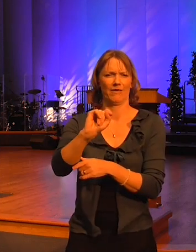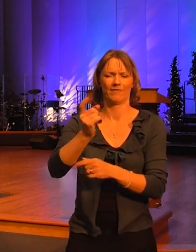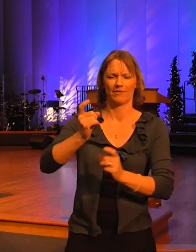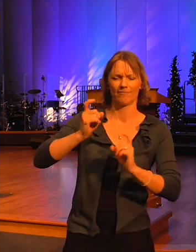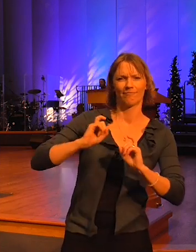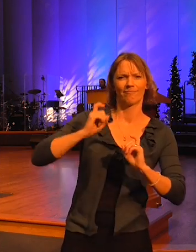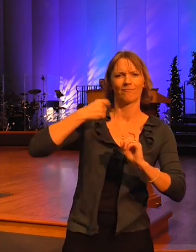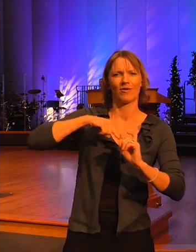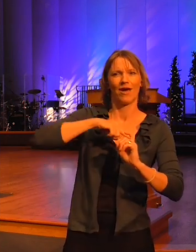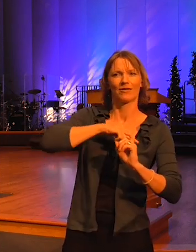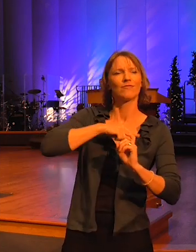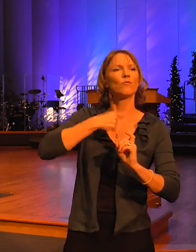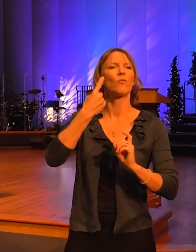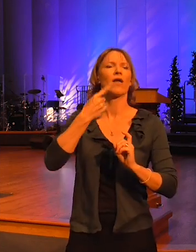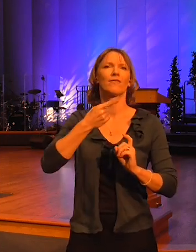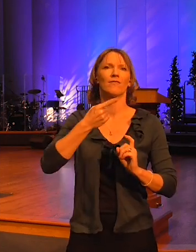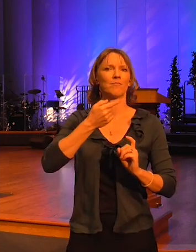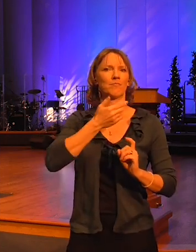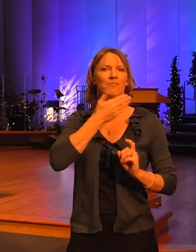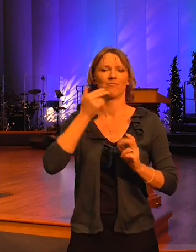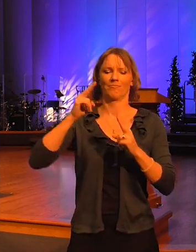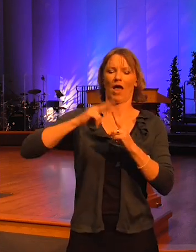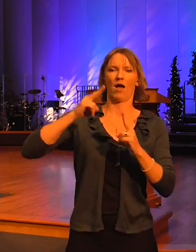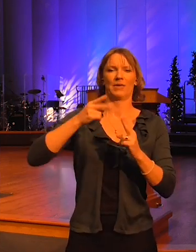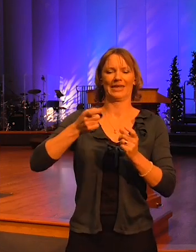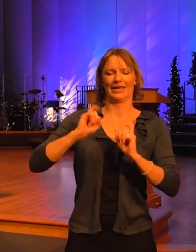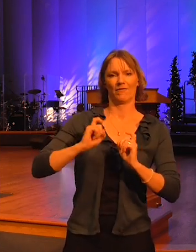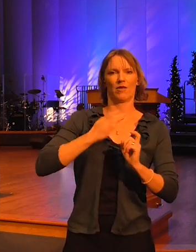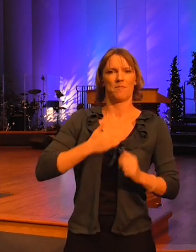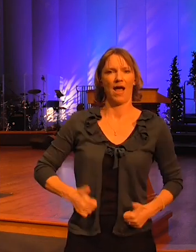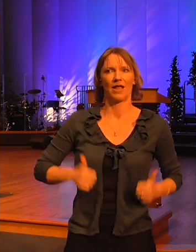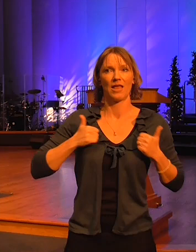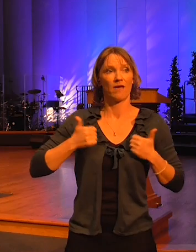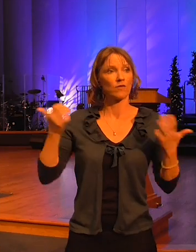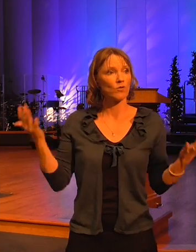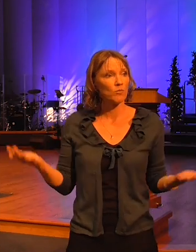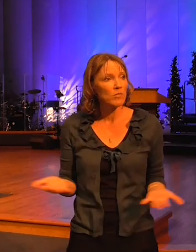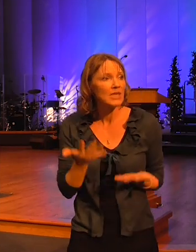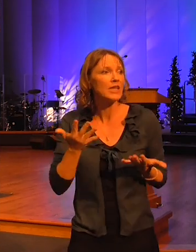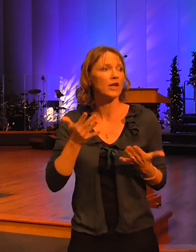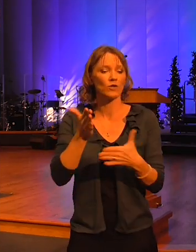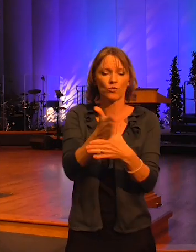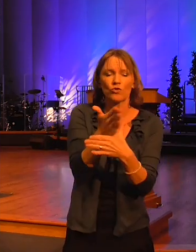de los grandes regalos de mi vida poder estar aquí y compartir y ser parte de la comunidad espiritual